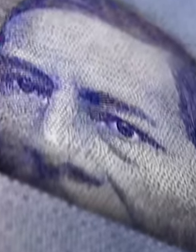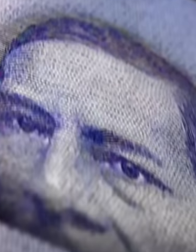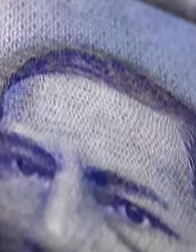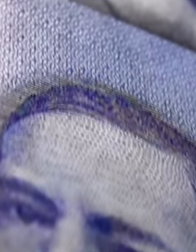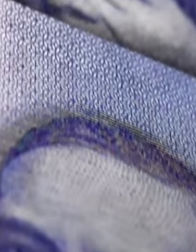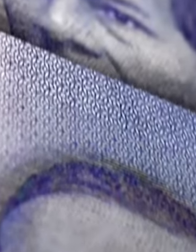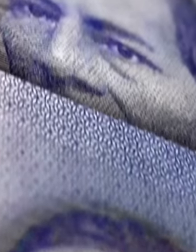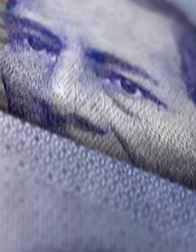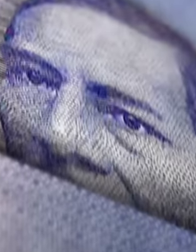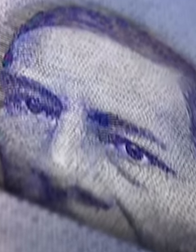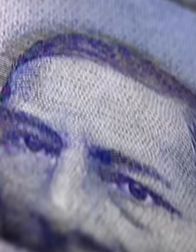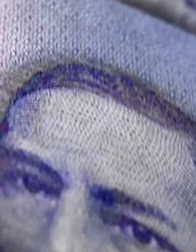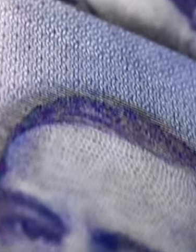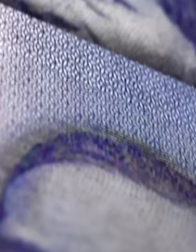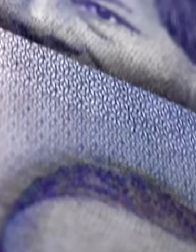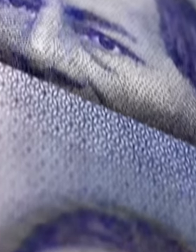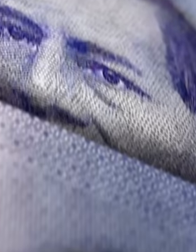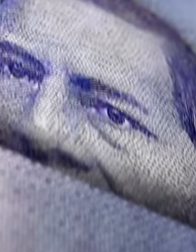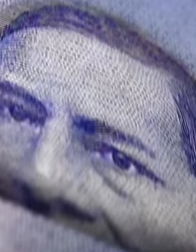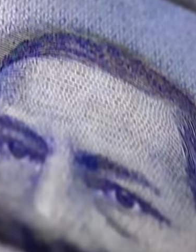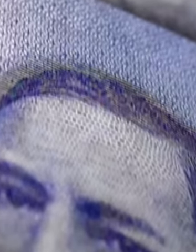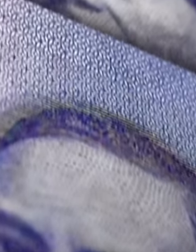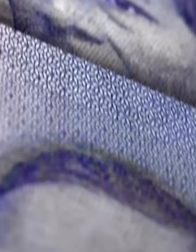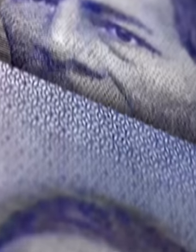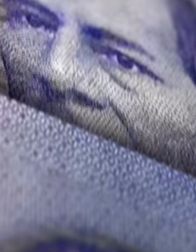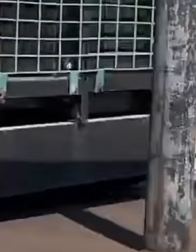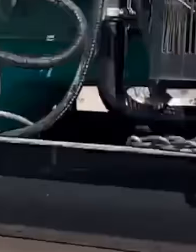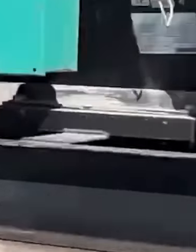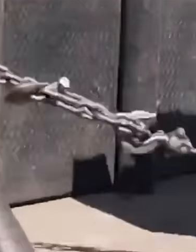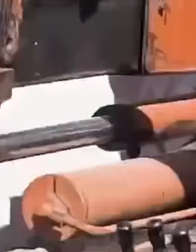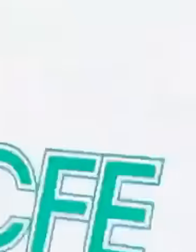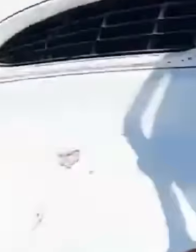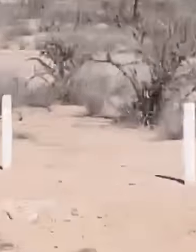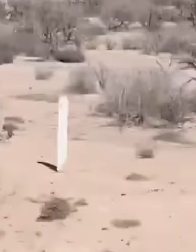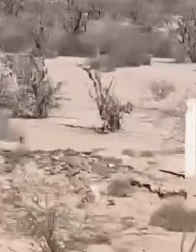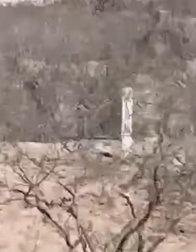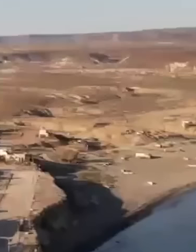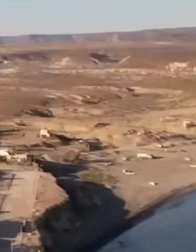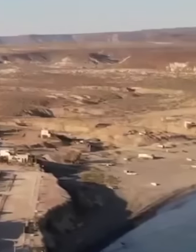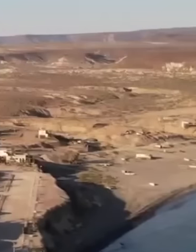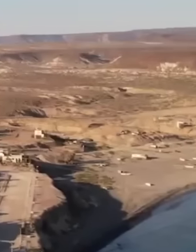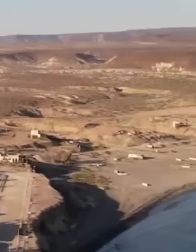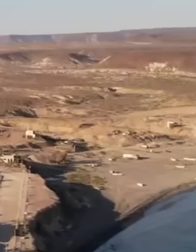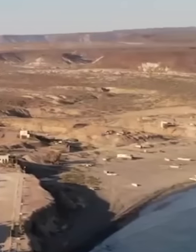asegurar la capacidad firme, responder al near shoring y lograr la interconexión nacional,